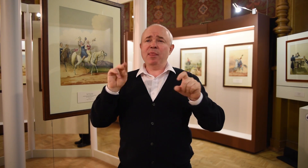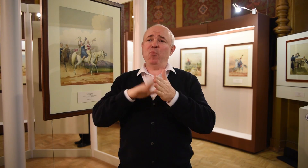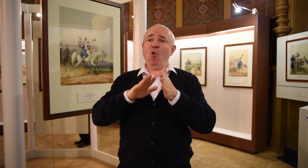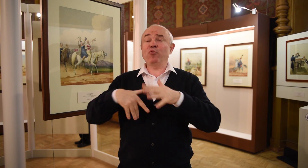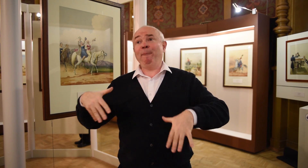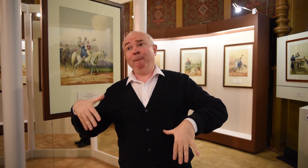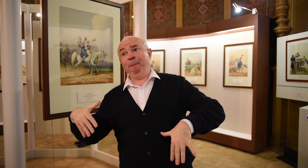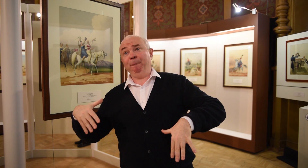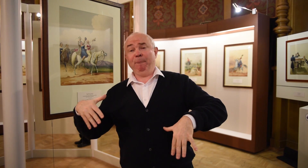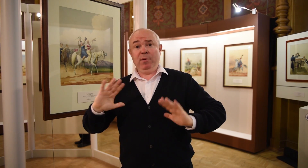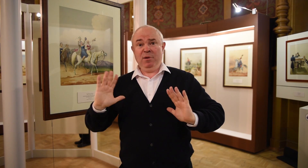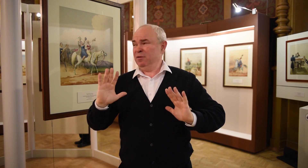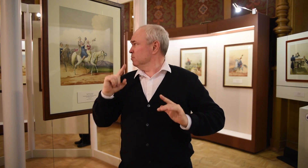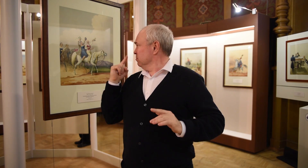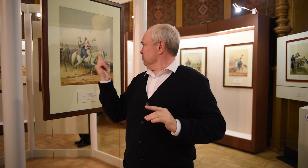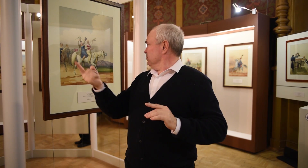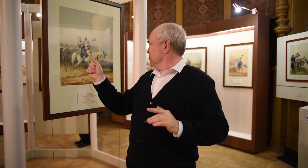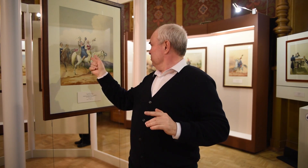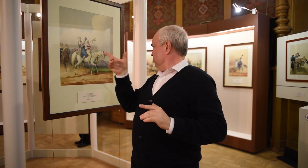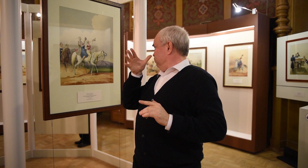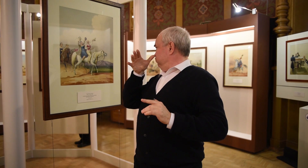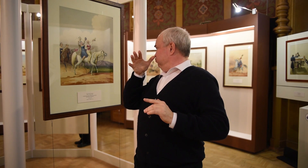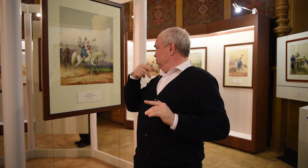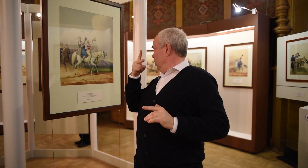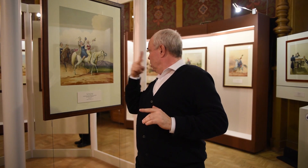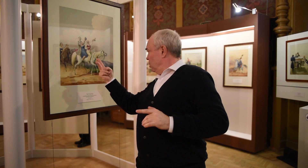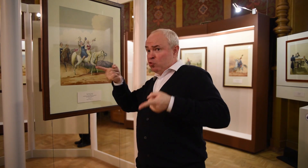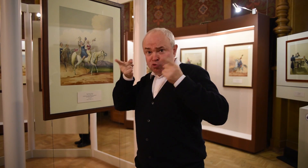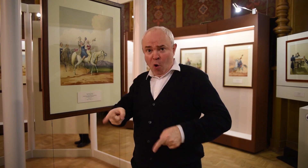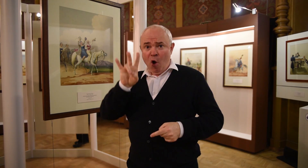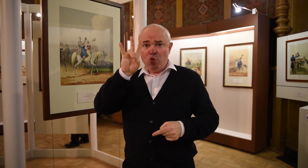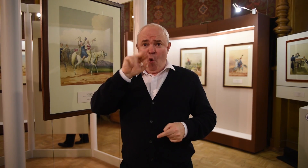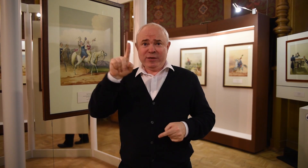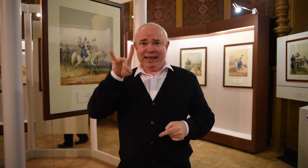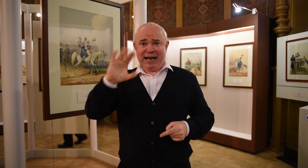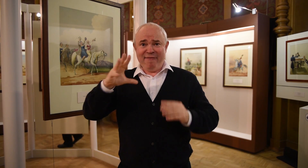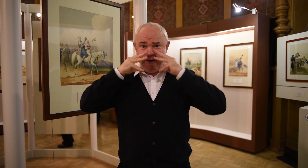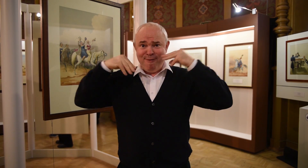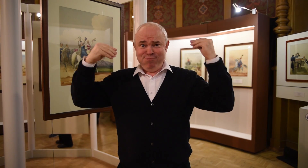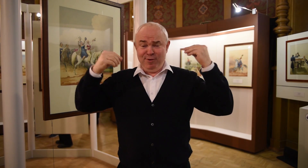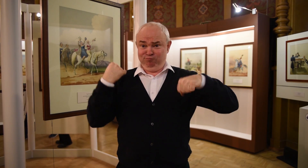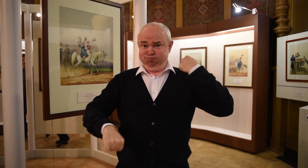никакого скучного академизма! Вот картина, на ней комично изображён помещик - вылитый Ноздрёв из «Мёртвых душ».